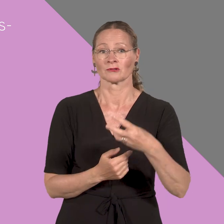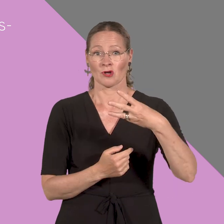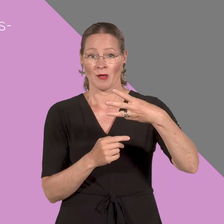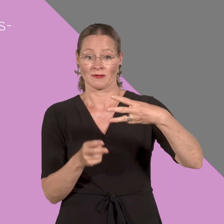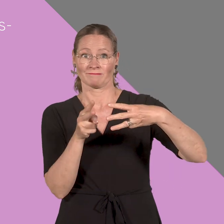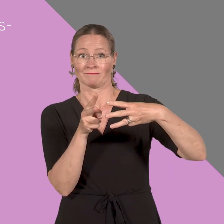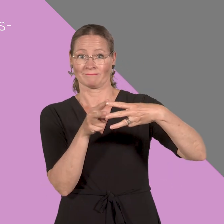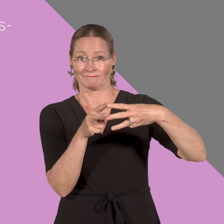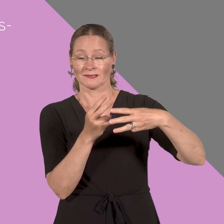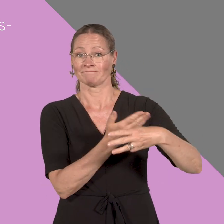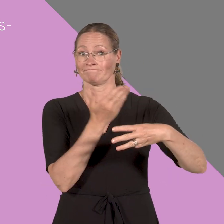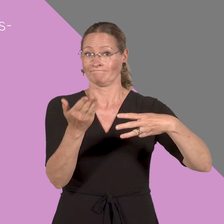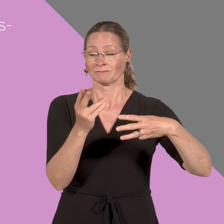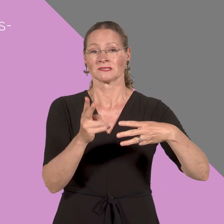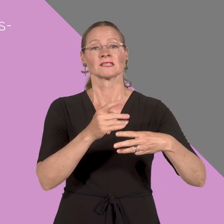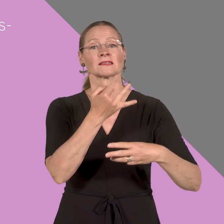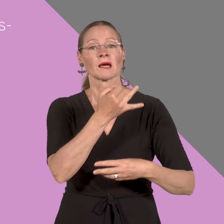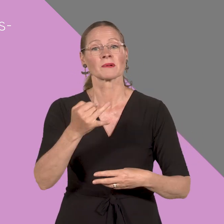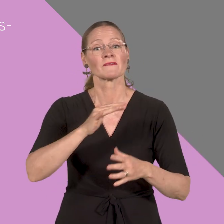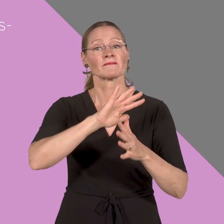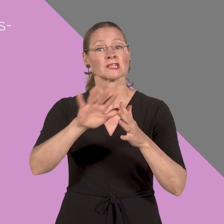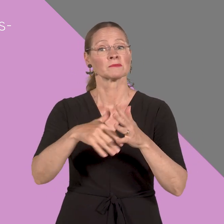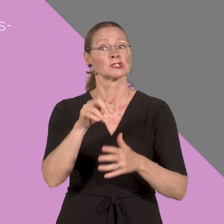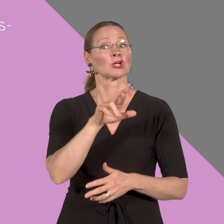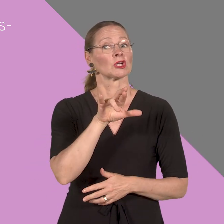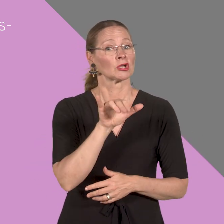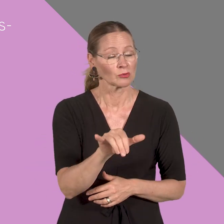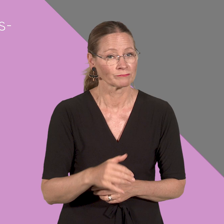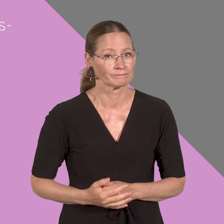joista kaksi esiteltiin Tampereen Viittomakieliset ry:n toimesta.